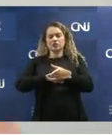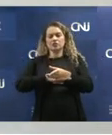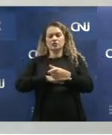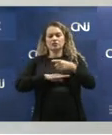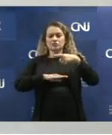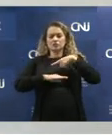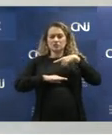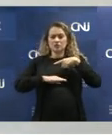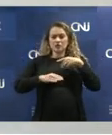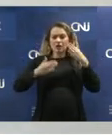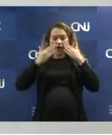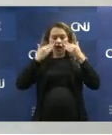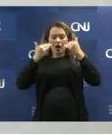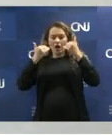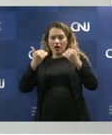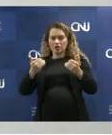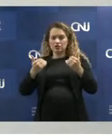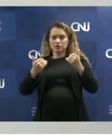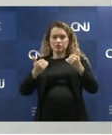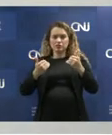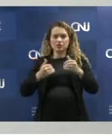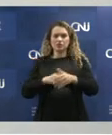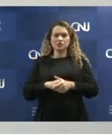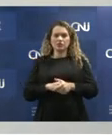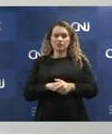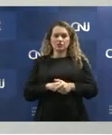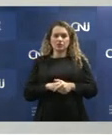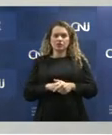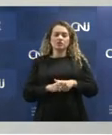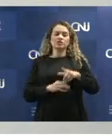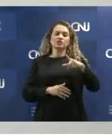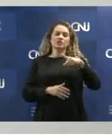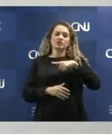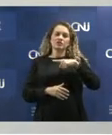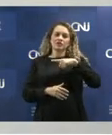Tão admirado aqui, no âmbito do Tribunal de Justiça do Estado do Amazonas,